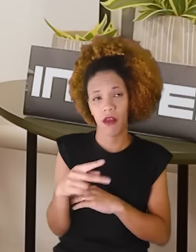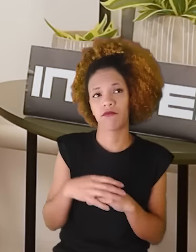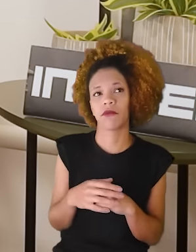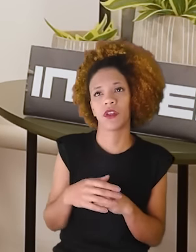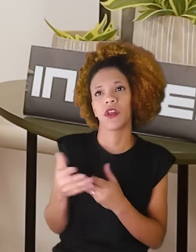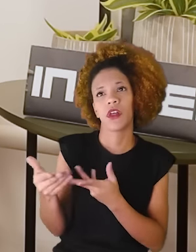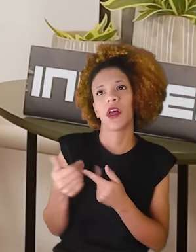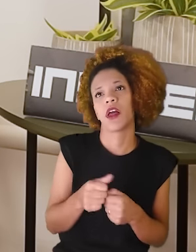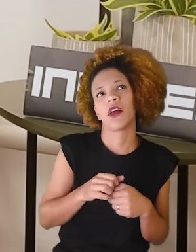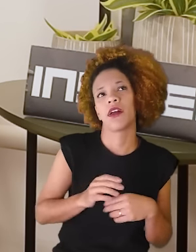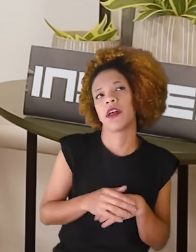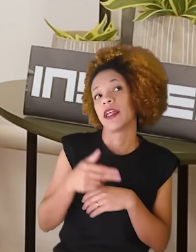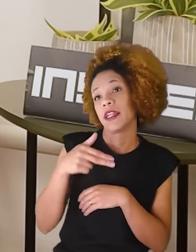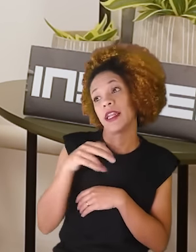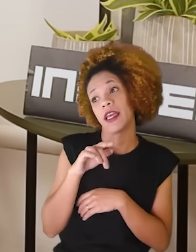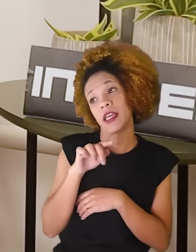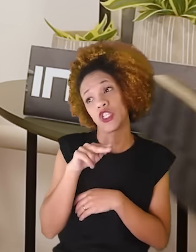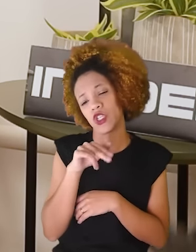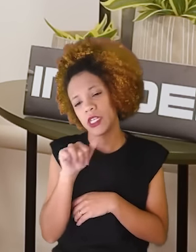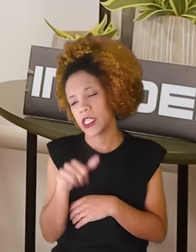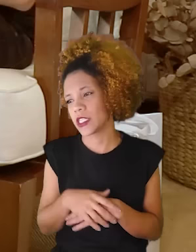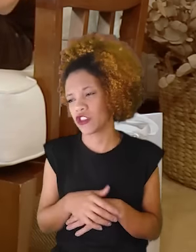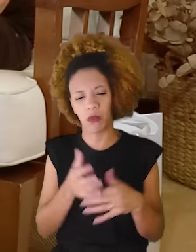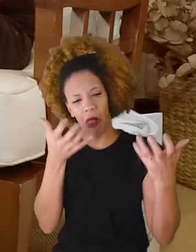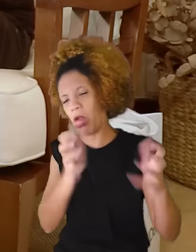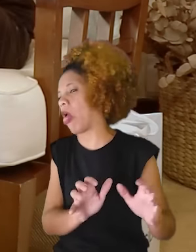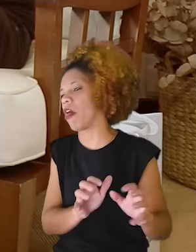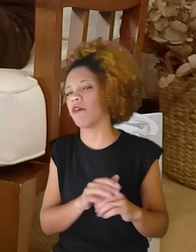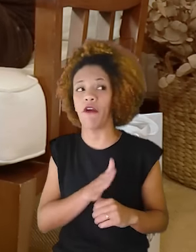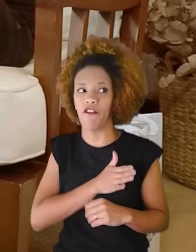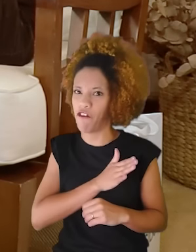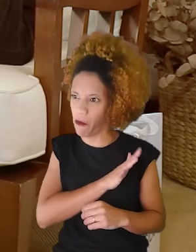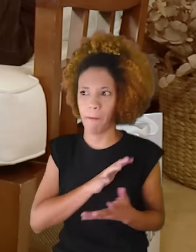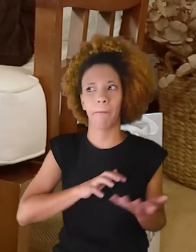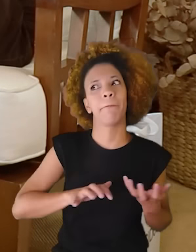eu comecei a chamar ele de negacionista né que aí ele começou a ficar bolado e e revoltado com